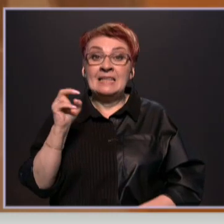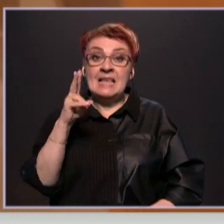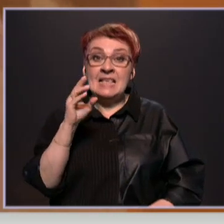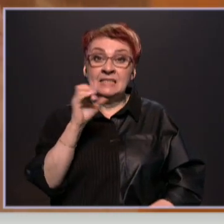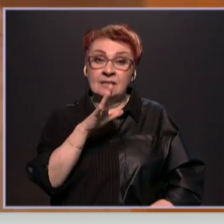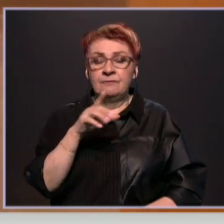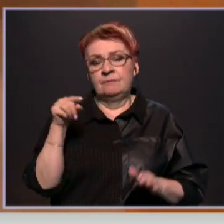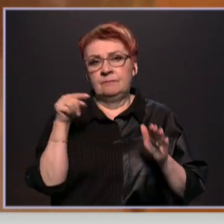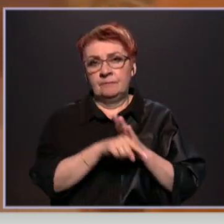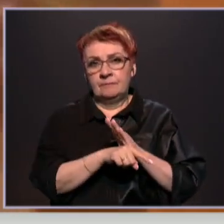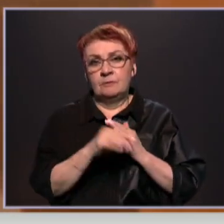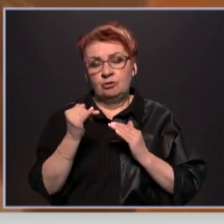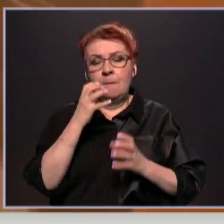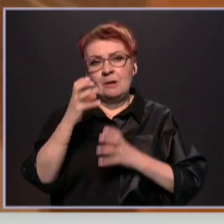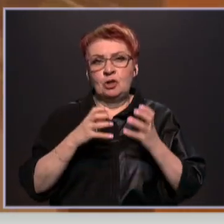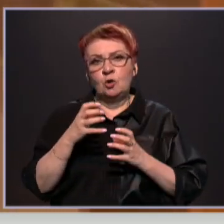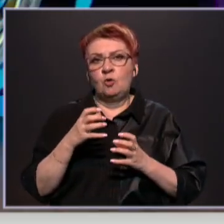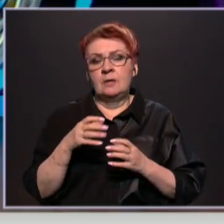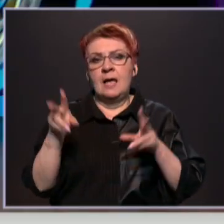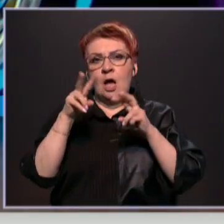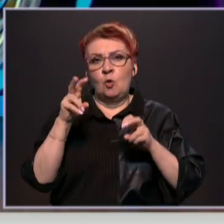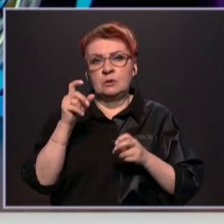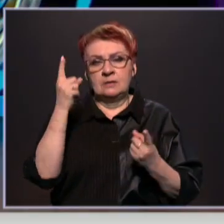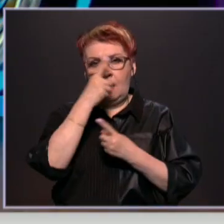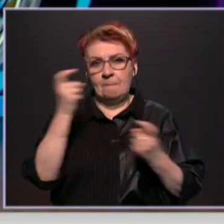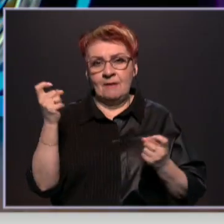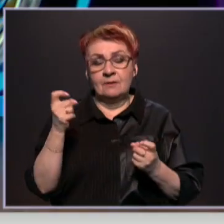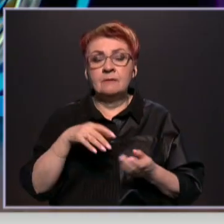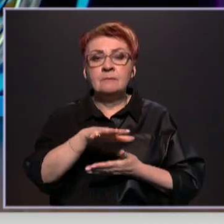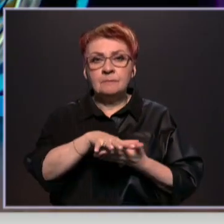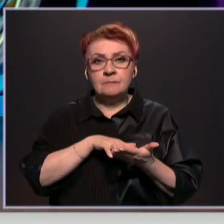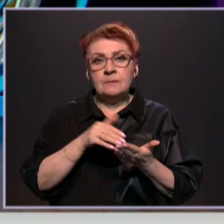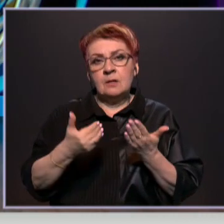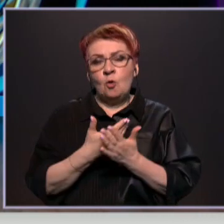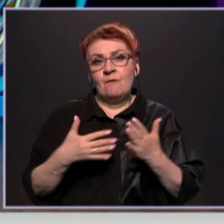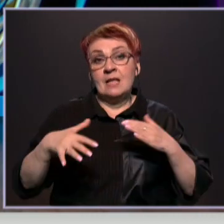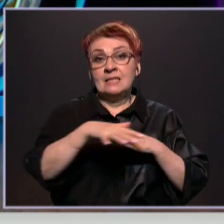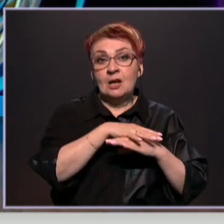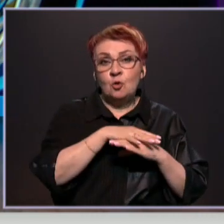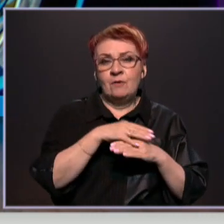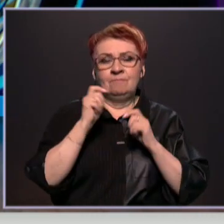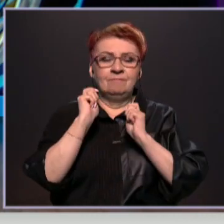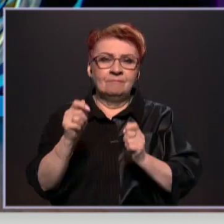он Объявлен в Международный розыск мы продолжаем новым территориям новые имена в Мелитополе